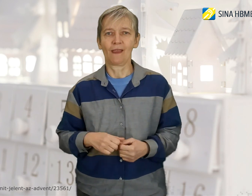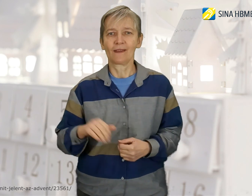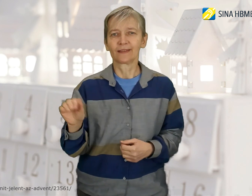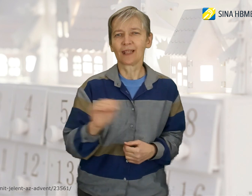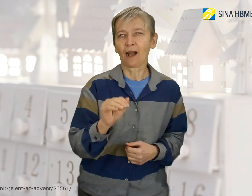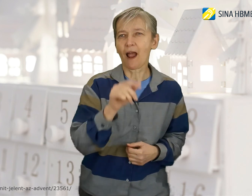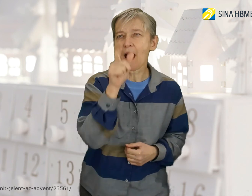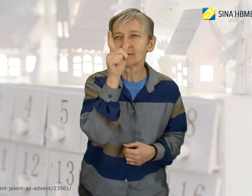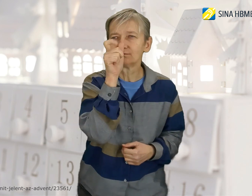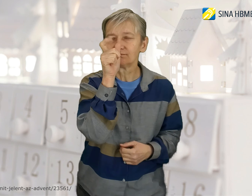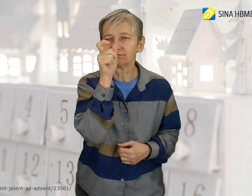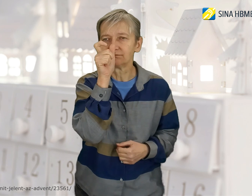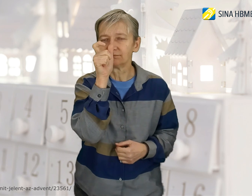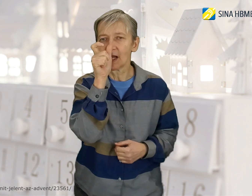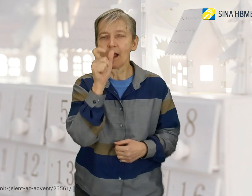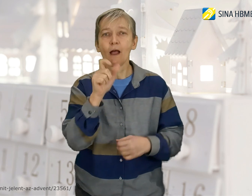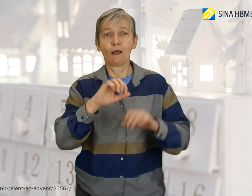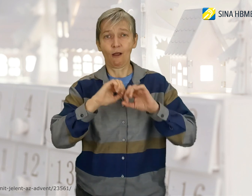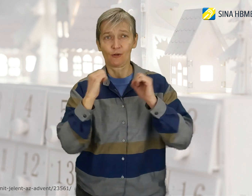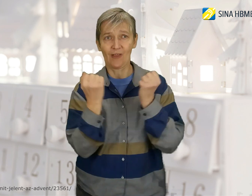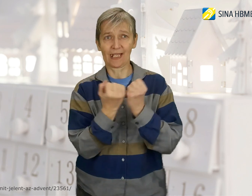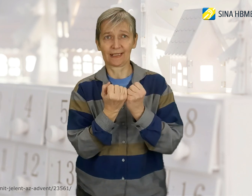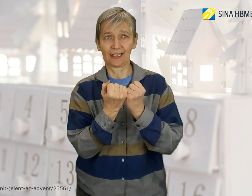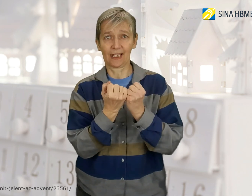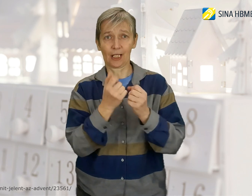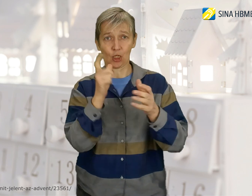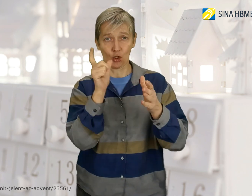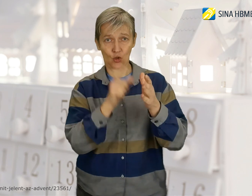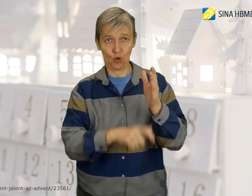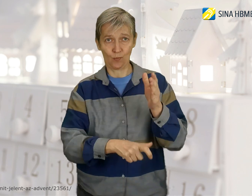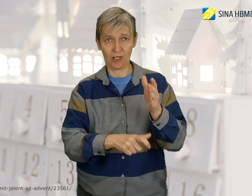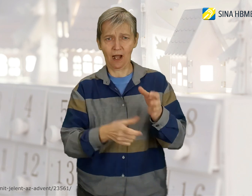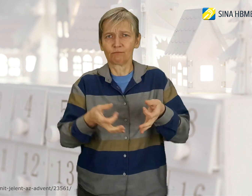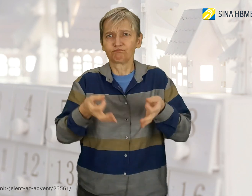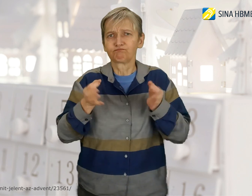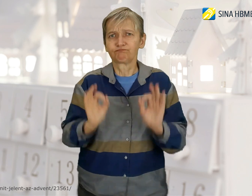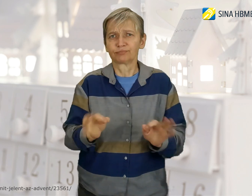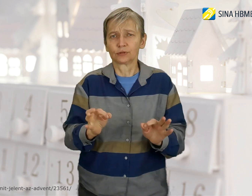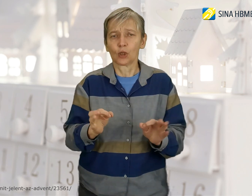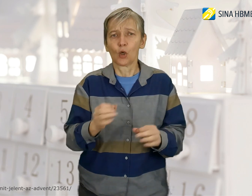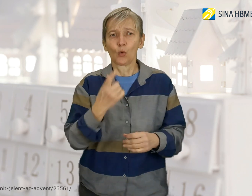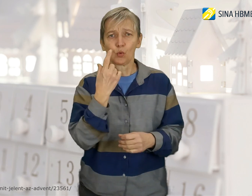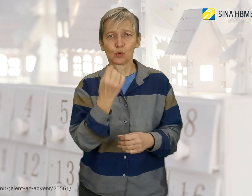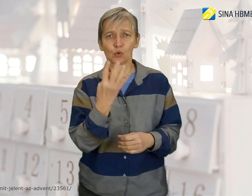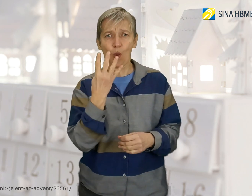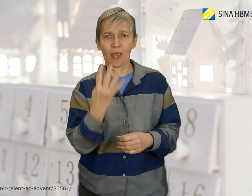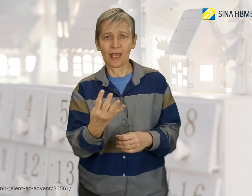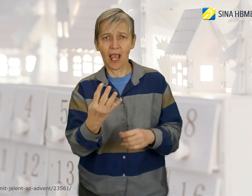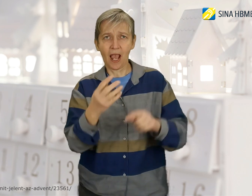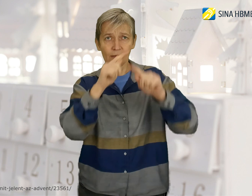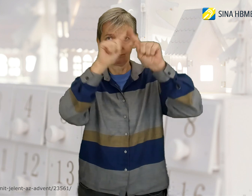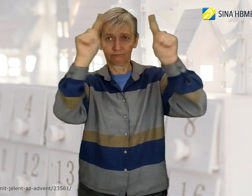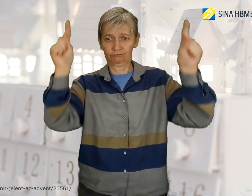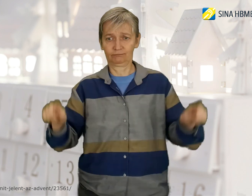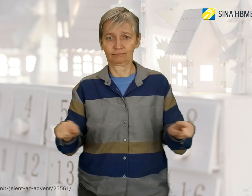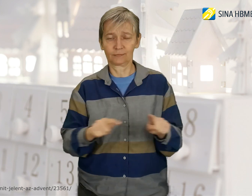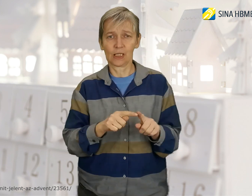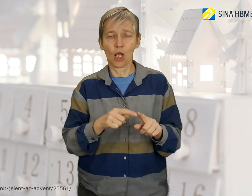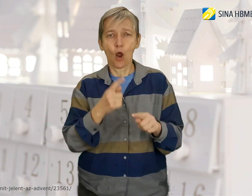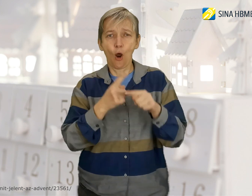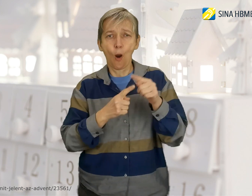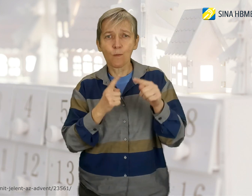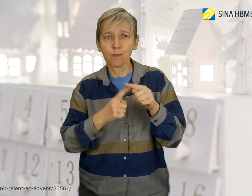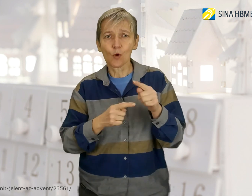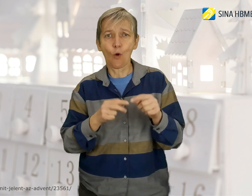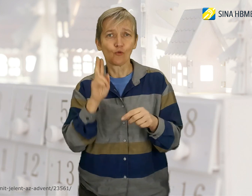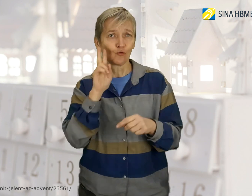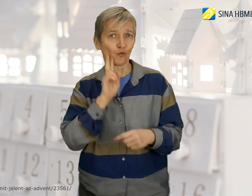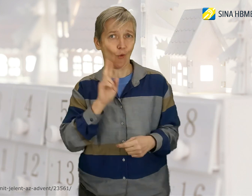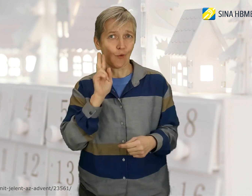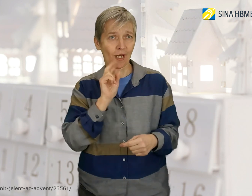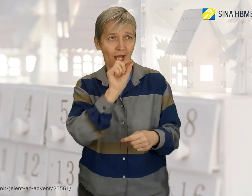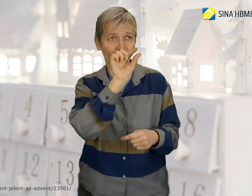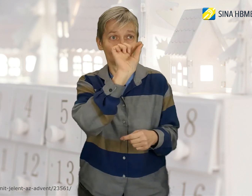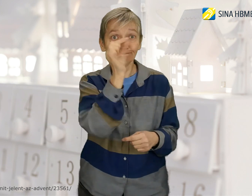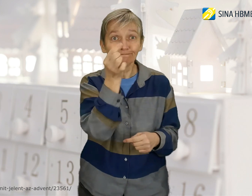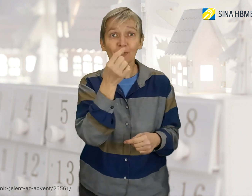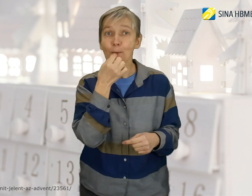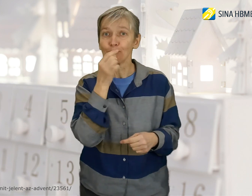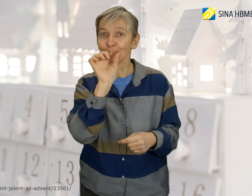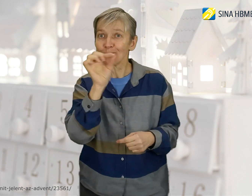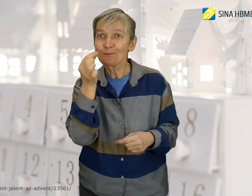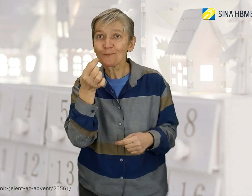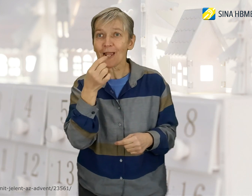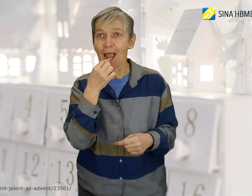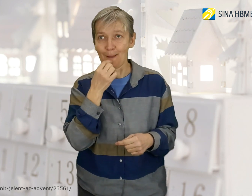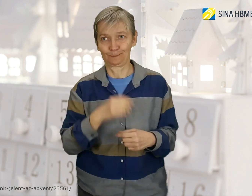Esetleg a gyerekek által igen kedvelt adventi naptárral, melynek a minden napra szóló klasszikus négyszögletes csokis változatától kezdve